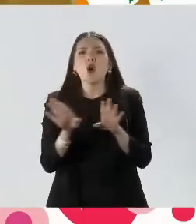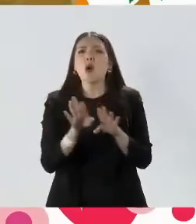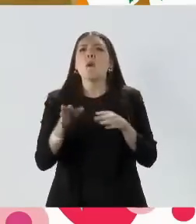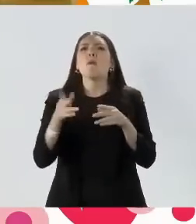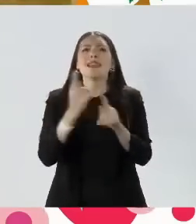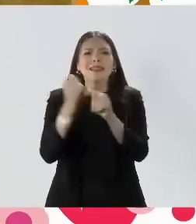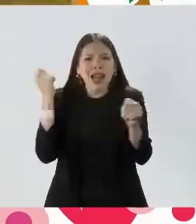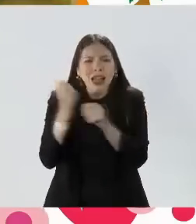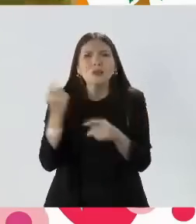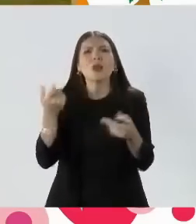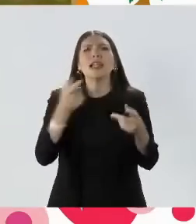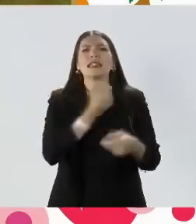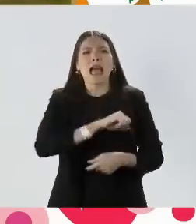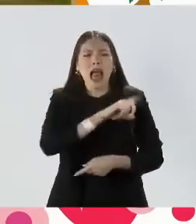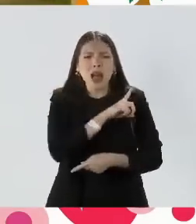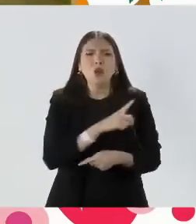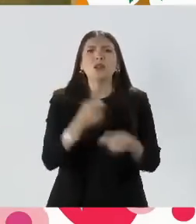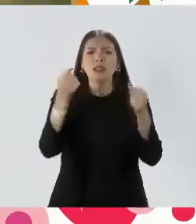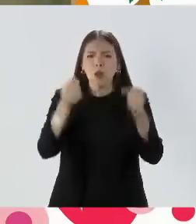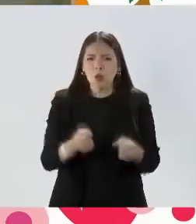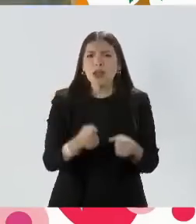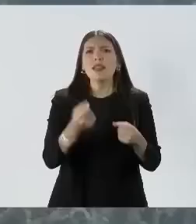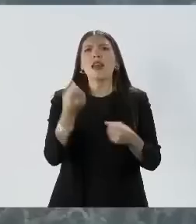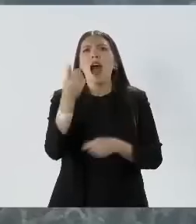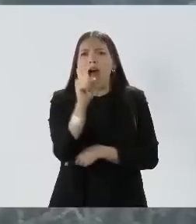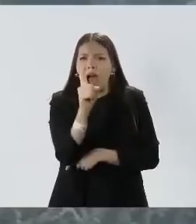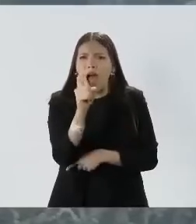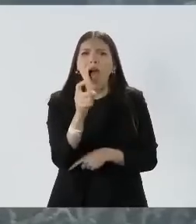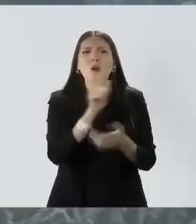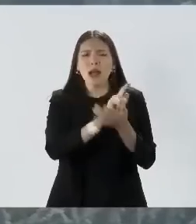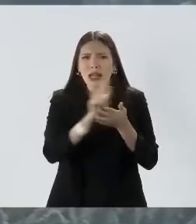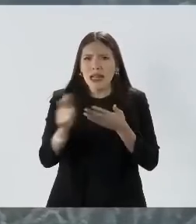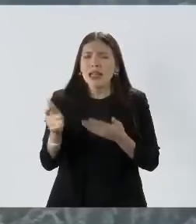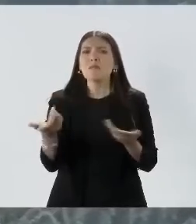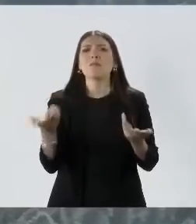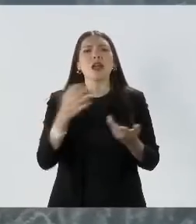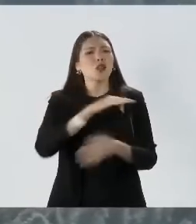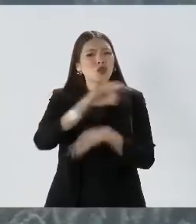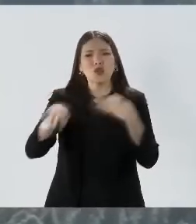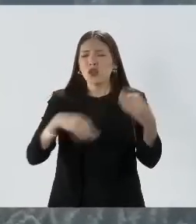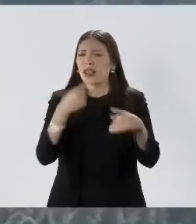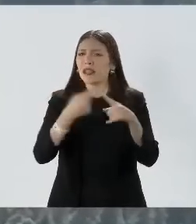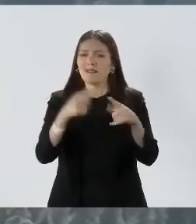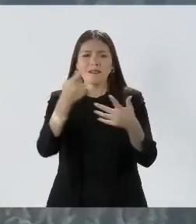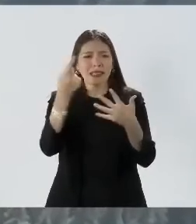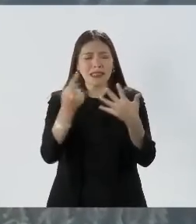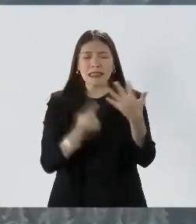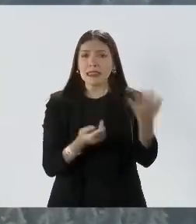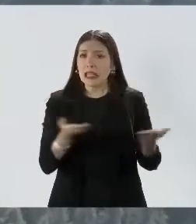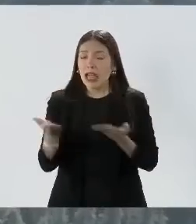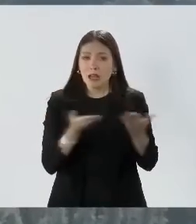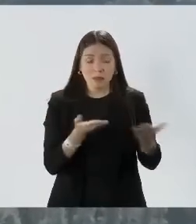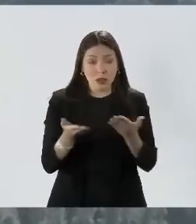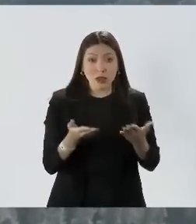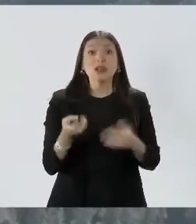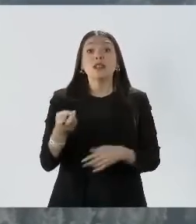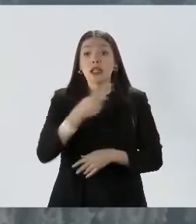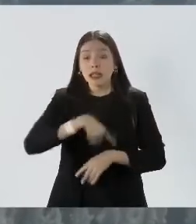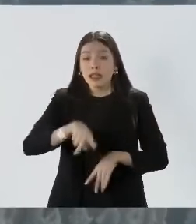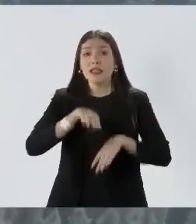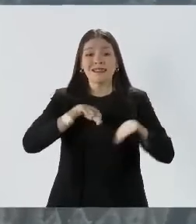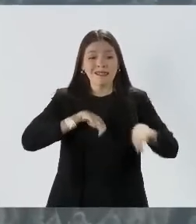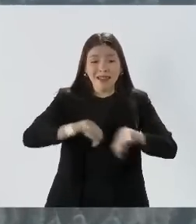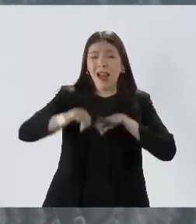seguridad y servicios públicos trabajamos todos los días para que las periferias dejen de ser